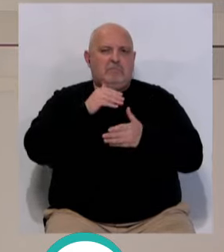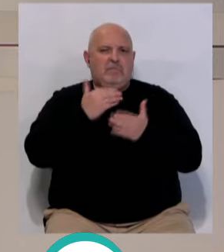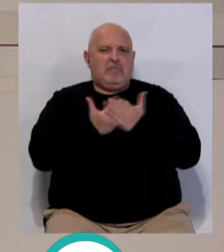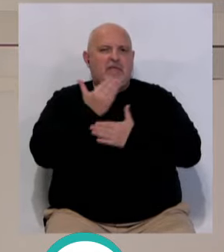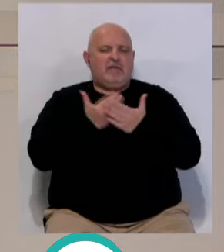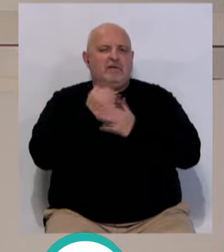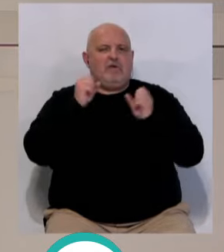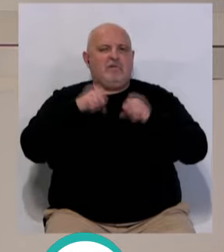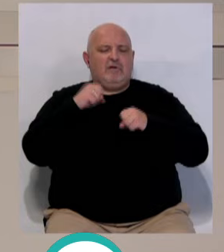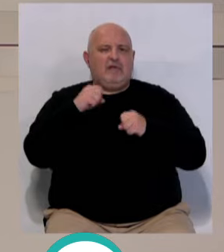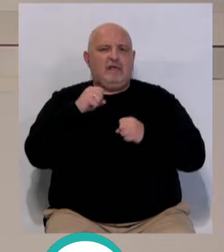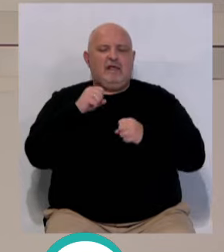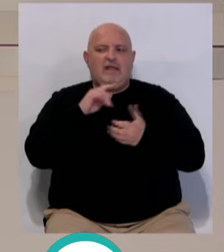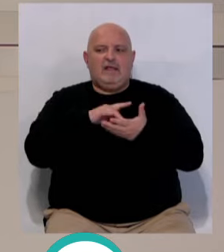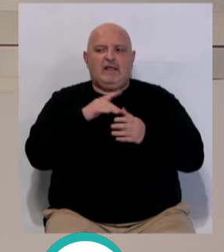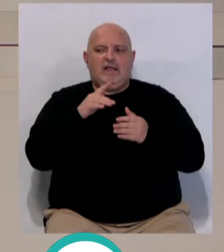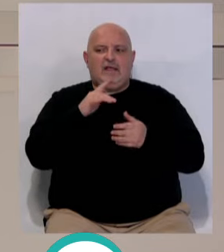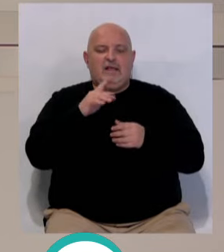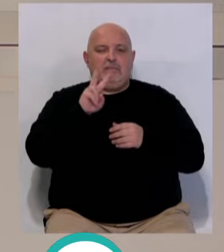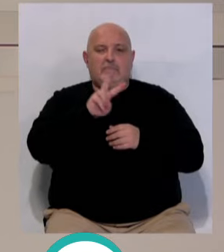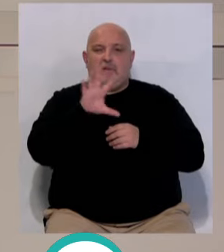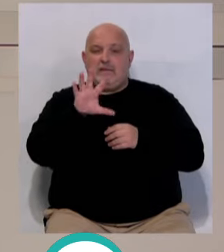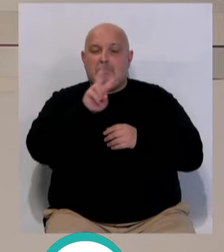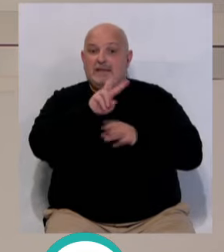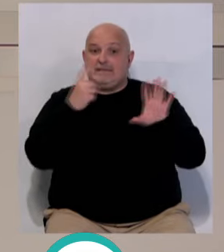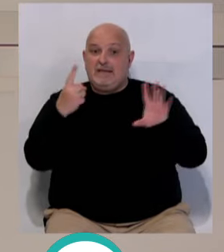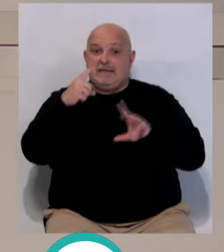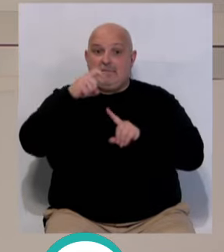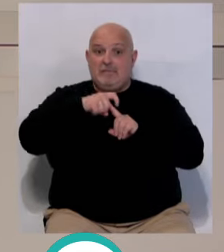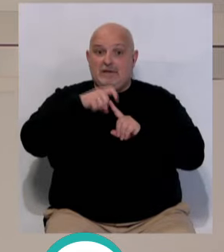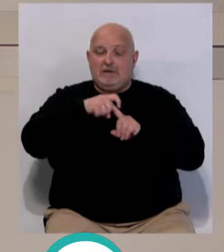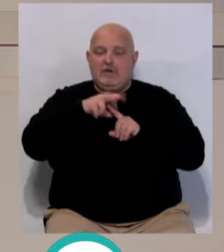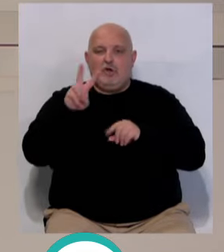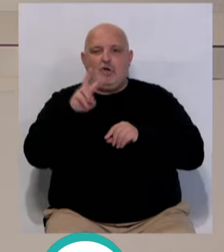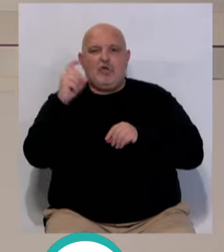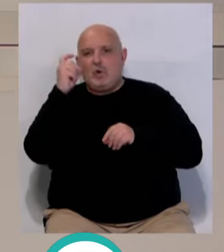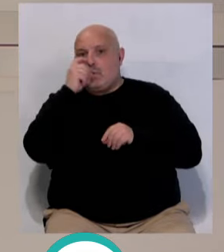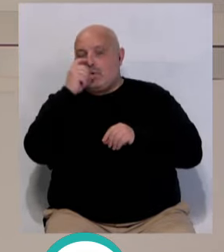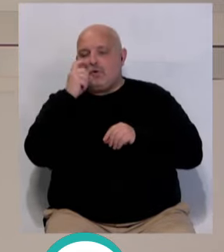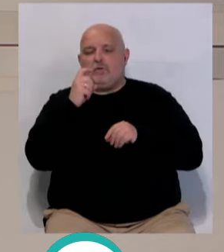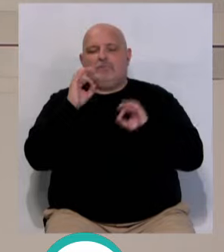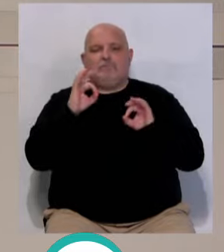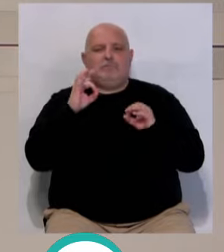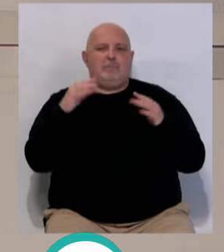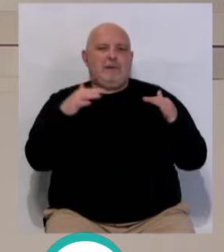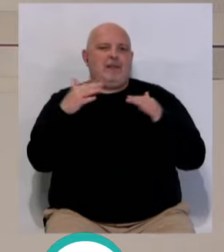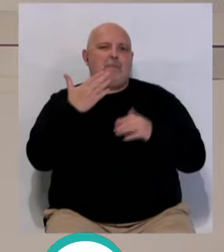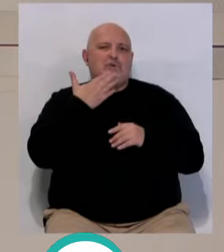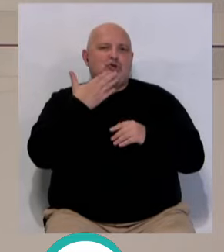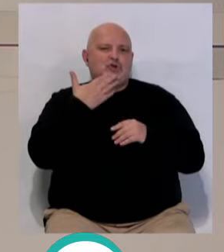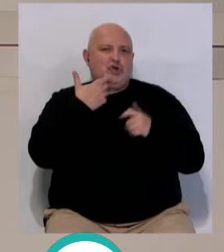ha confirmado será entre el 26 de mayo y el 2 de junio como fecha a tope para inaugurar el estadio